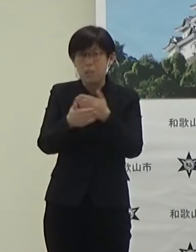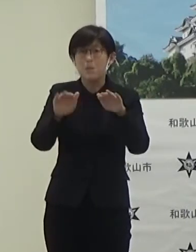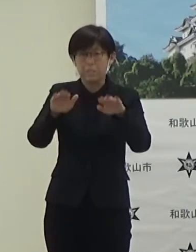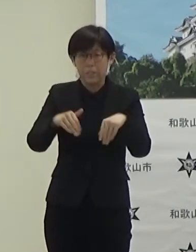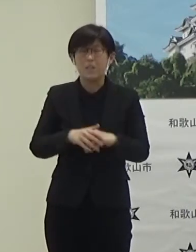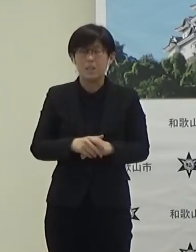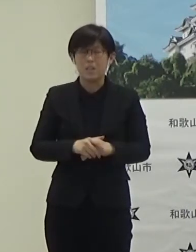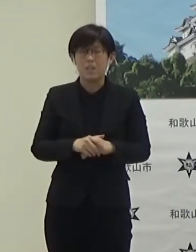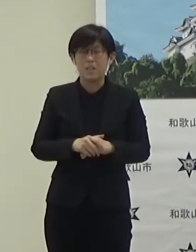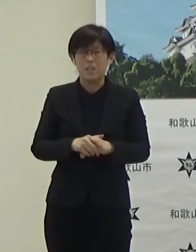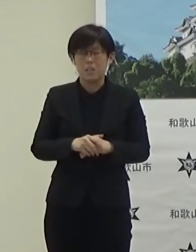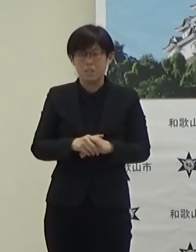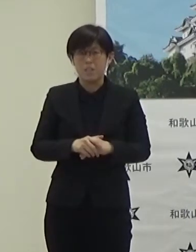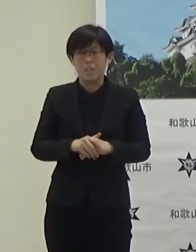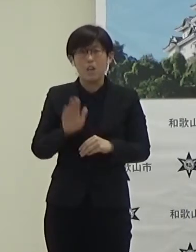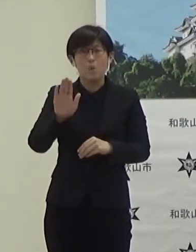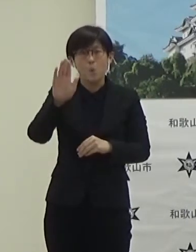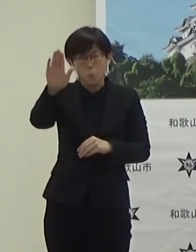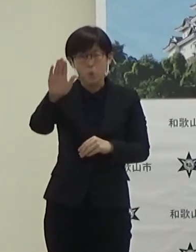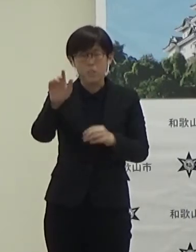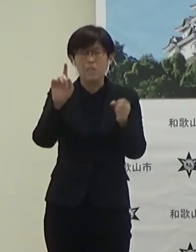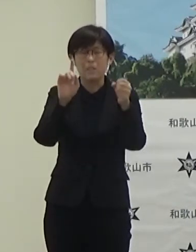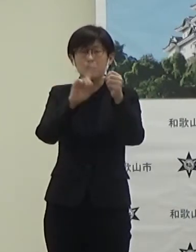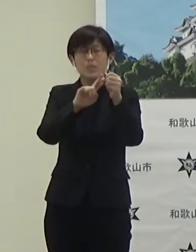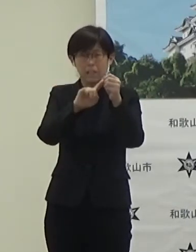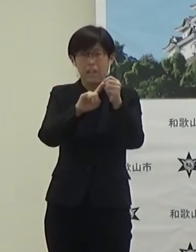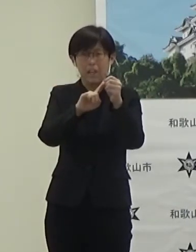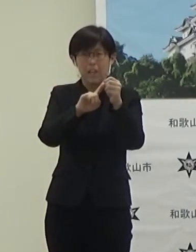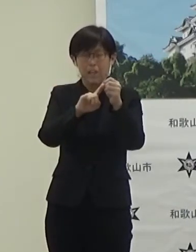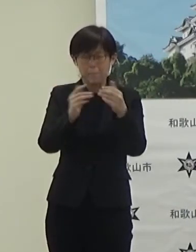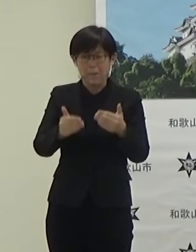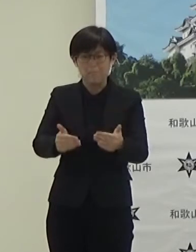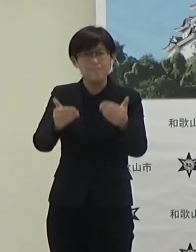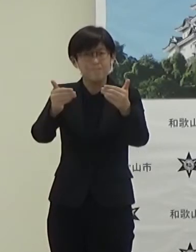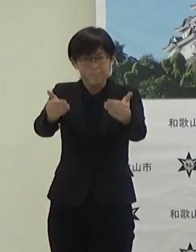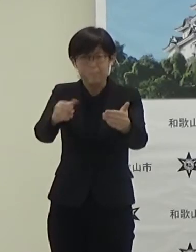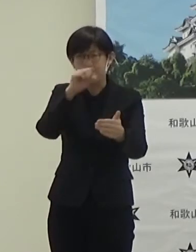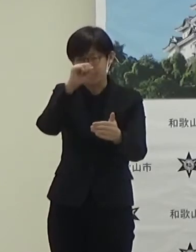ステップとなります 和歌山環状道路ということで